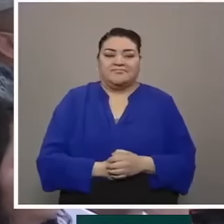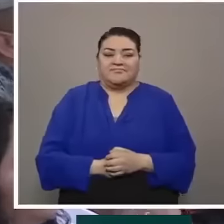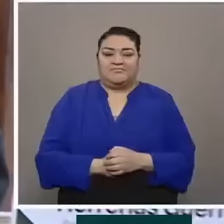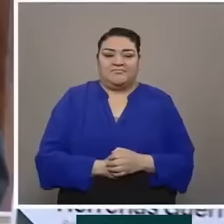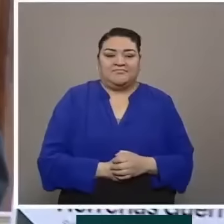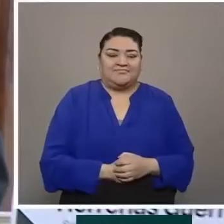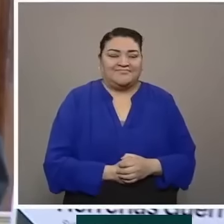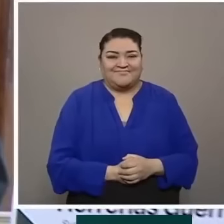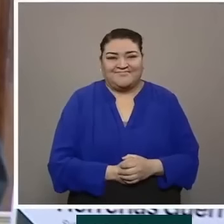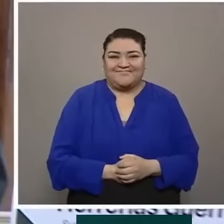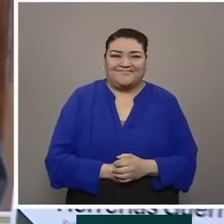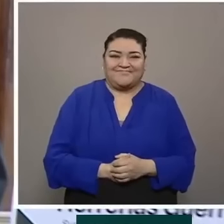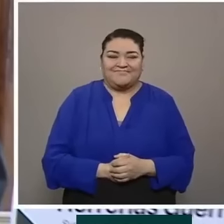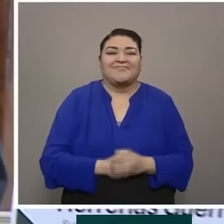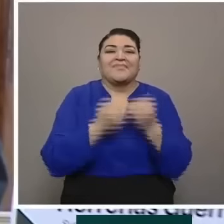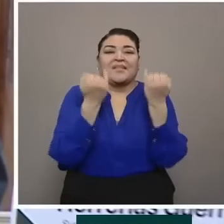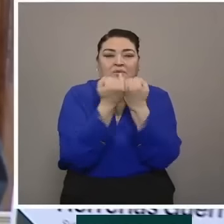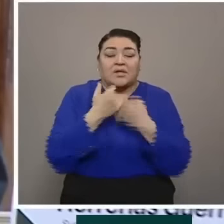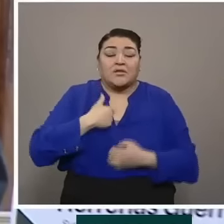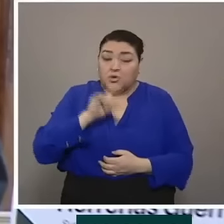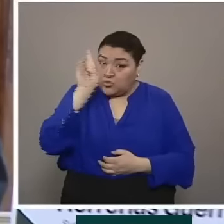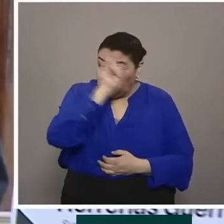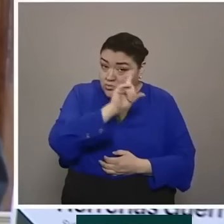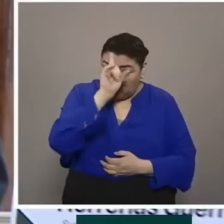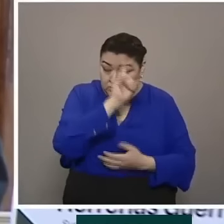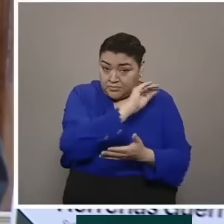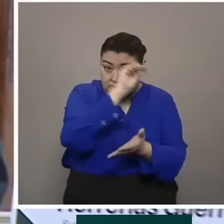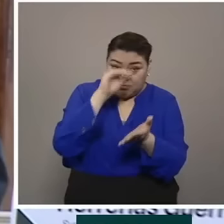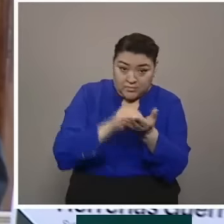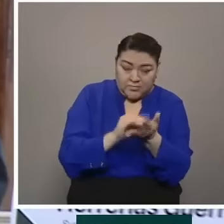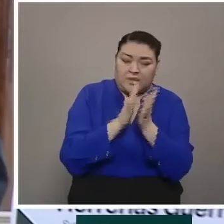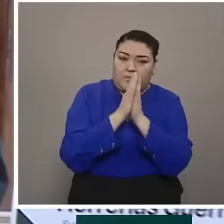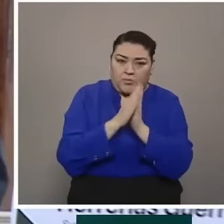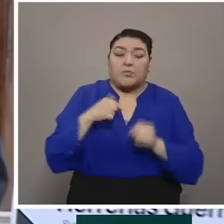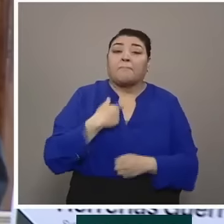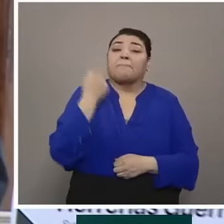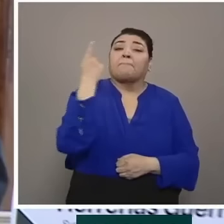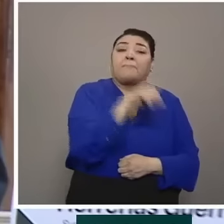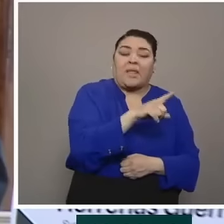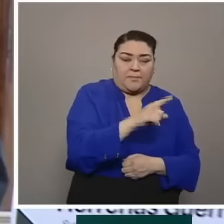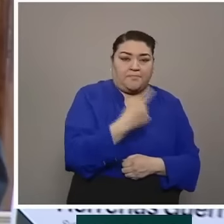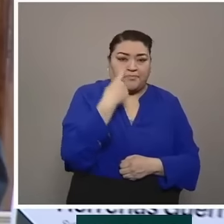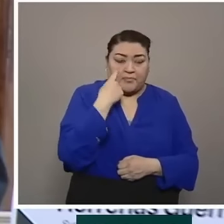Y únicamente sugiero se incorpore a esta vinculación un mandato para que se implementen